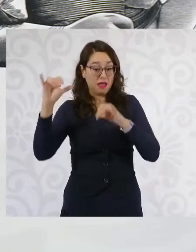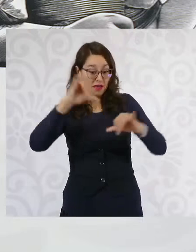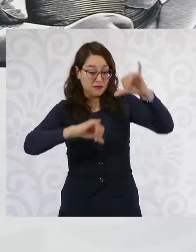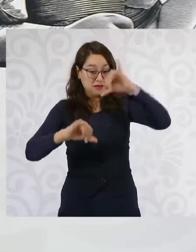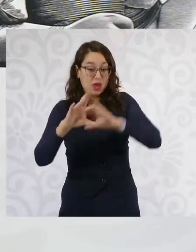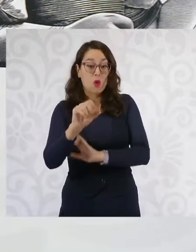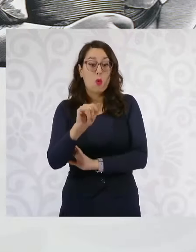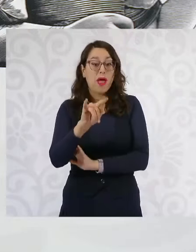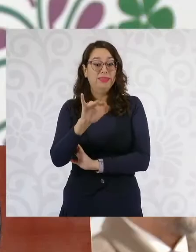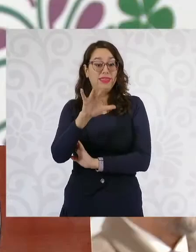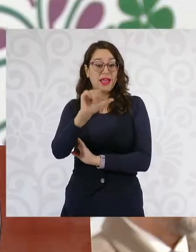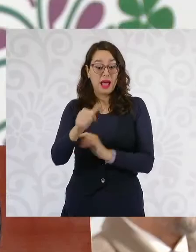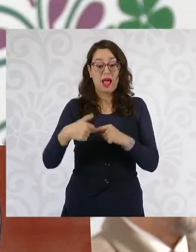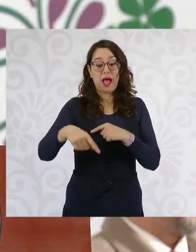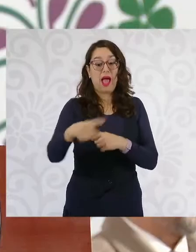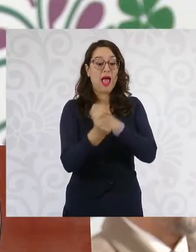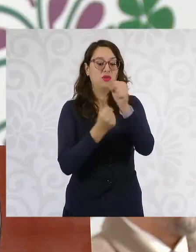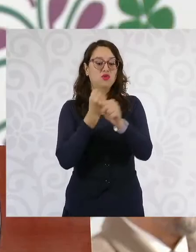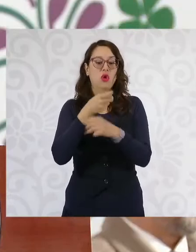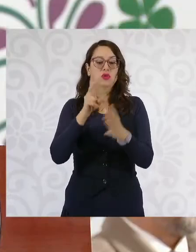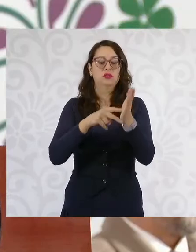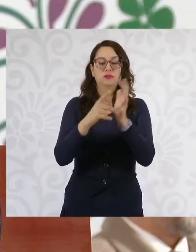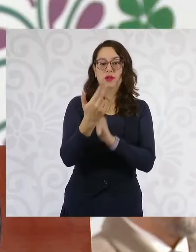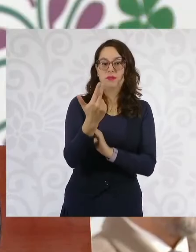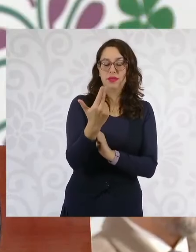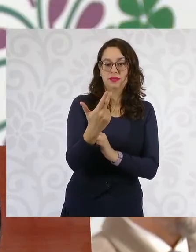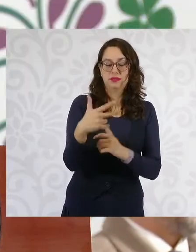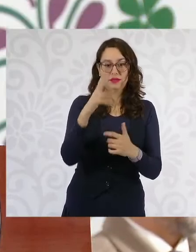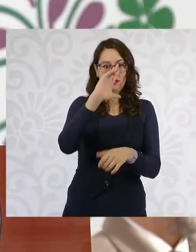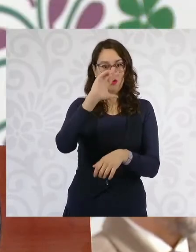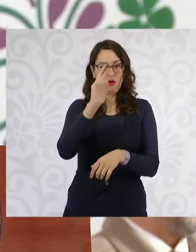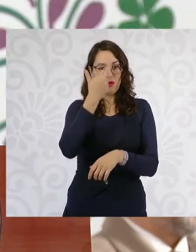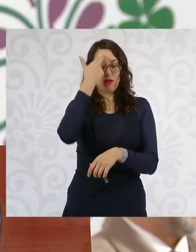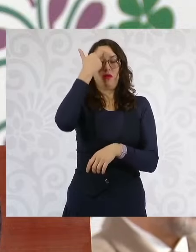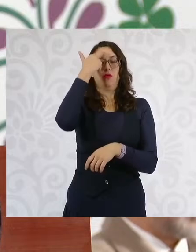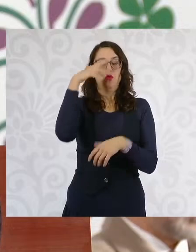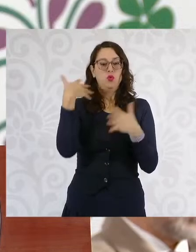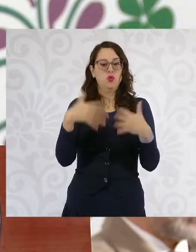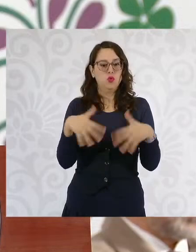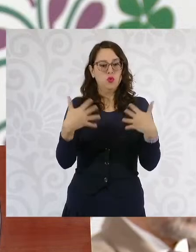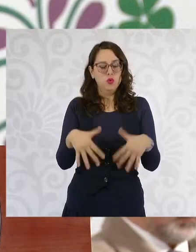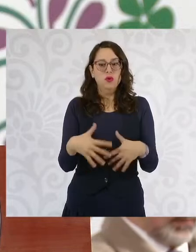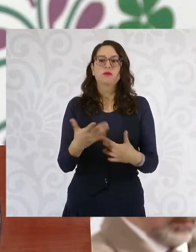entonces por eso reconozco mucho el trabajo de las universidades centros de investigación que están